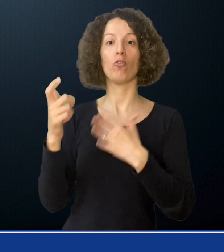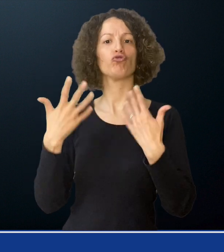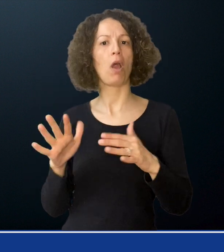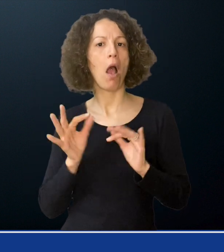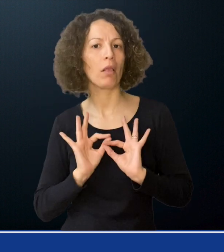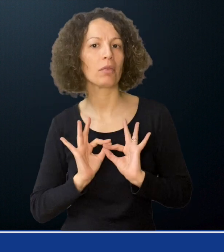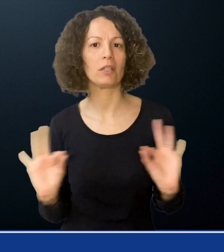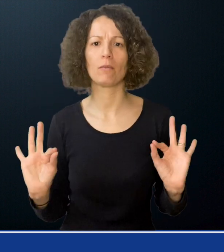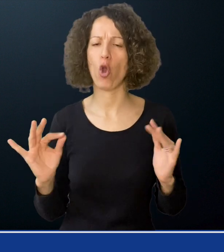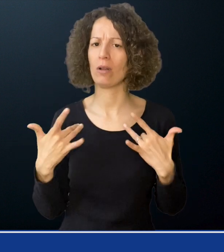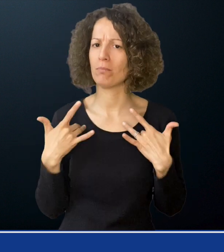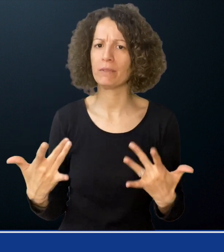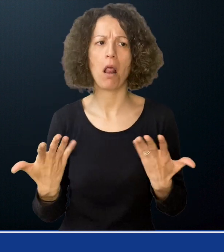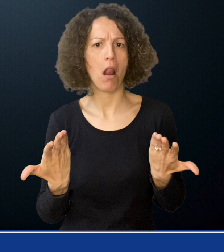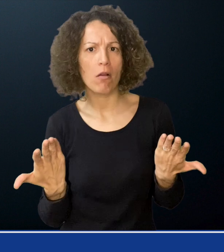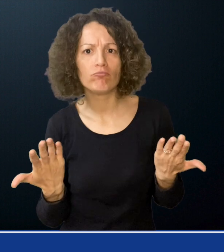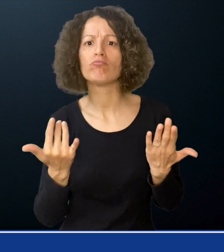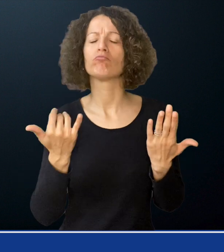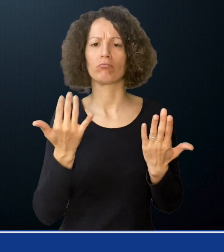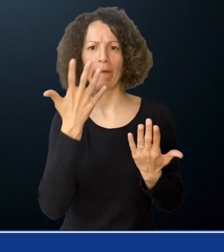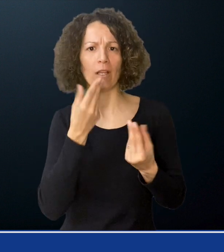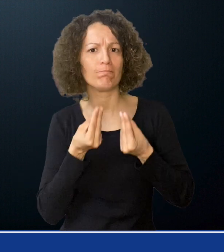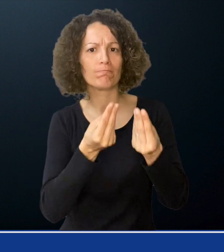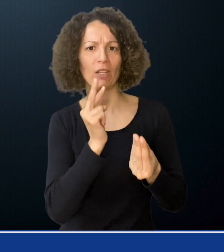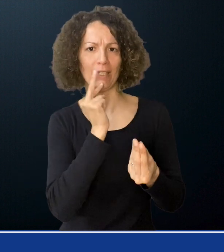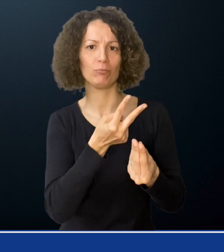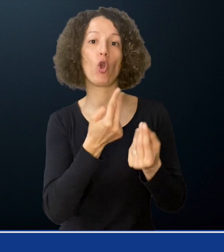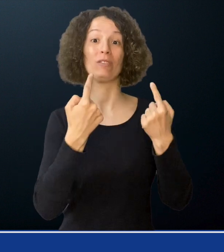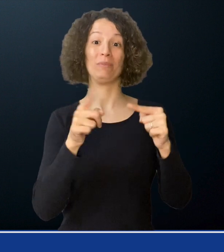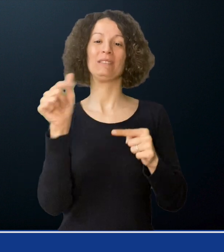che ha subito espresso ampia disponibilità a fornire i chiarimenti richiesti,